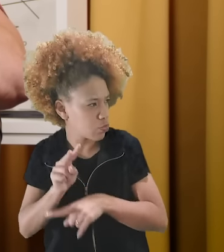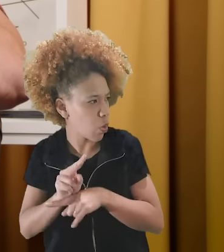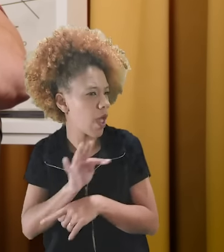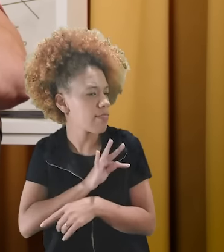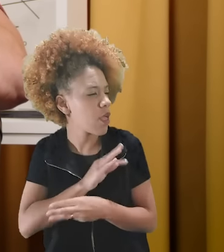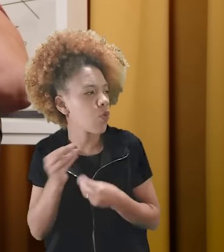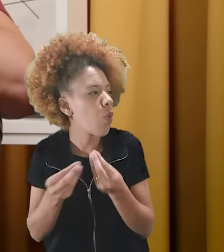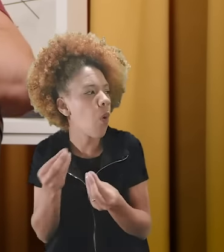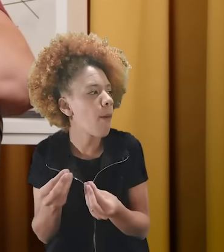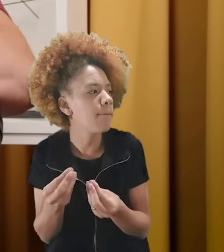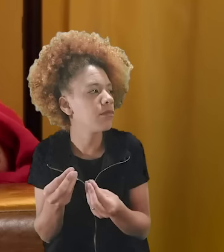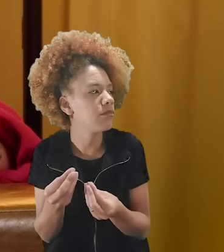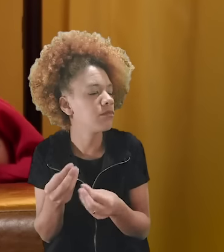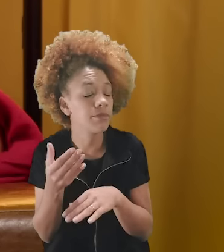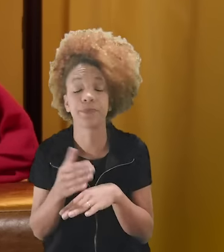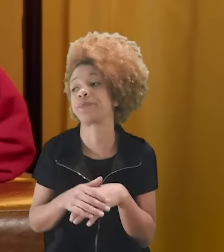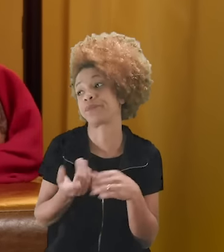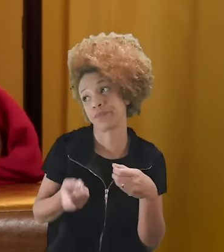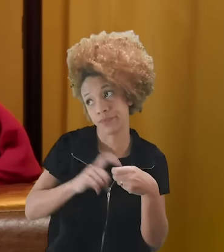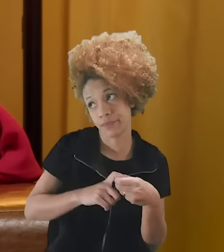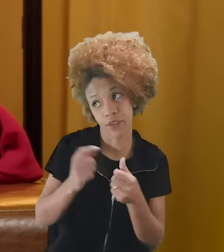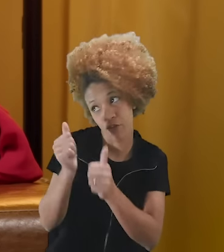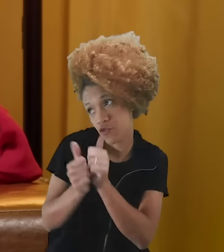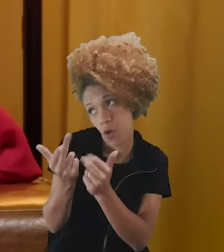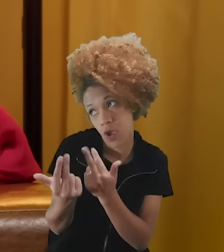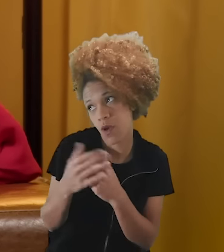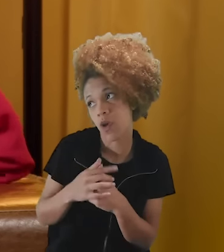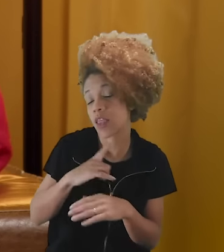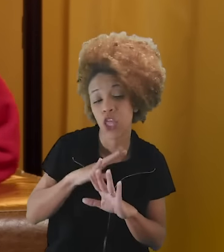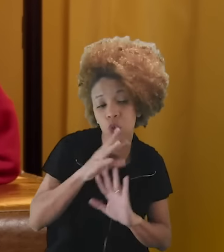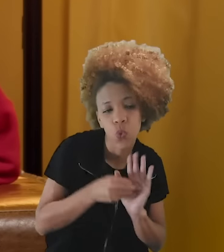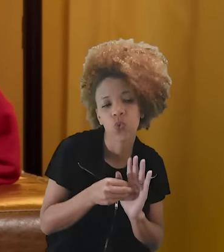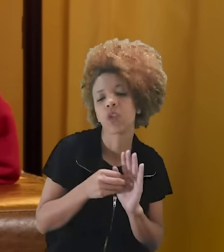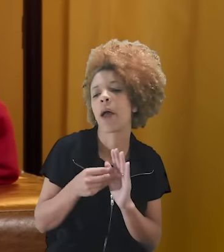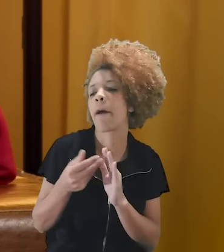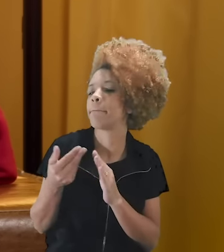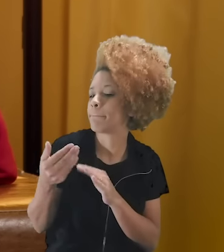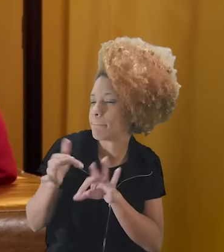técnico como é que é Voltando a falar de futebol é igual tem toda uma comissão tem preparador físico